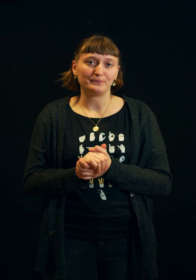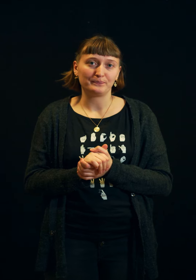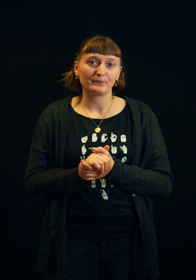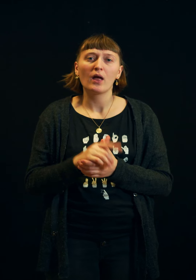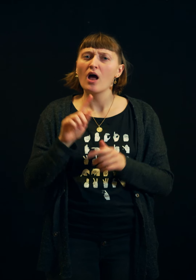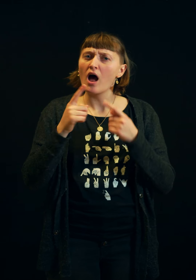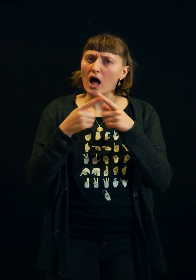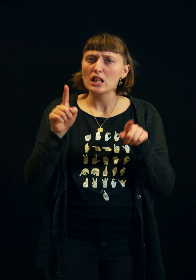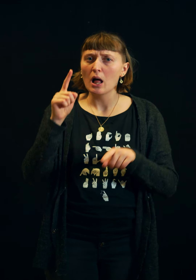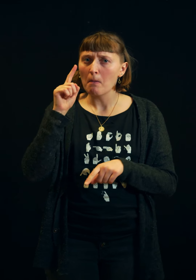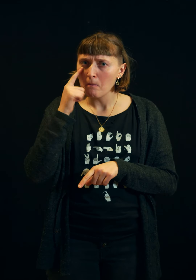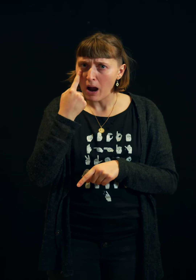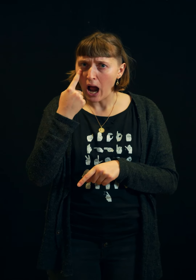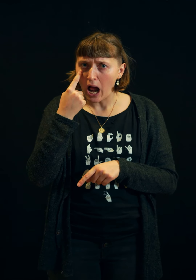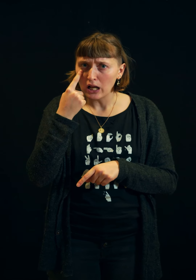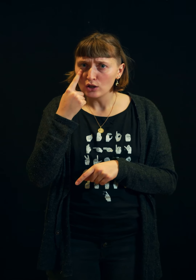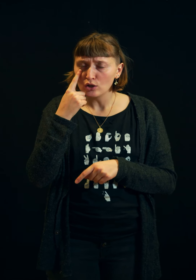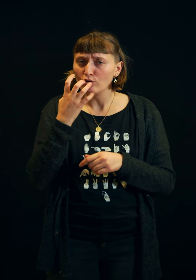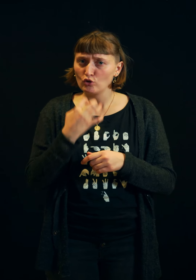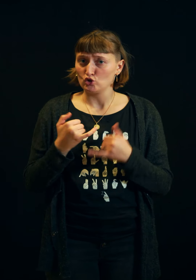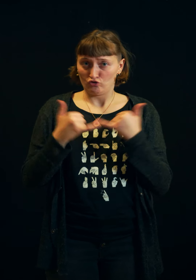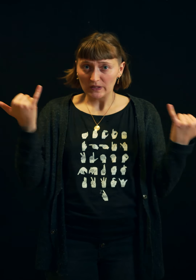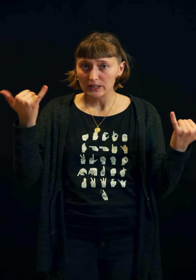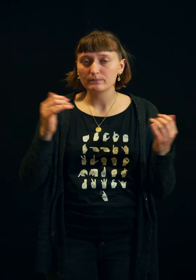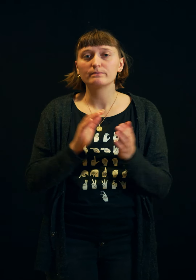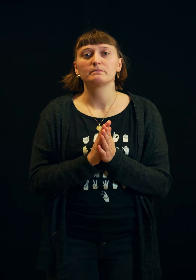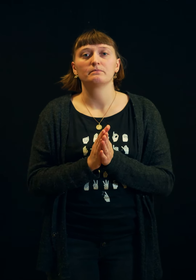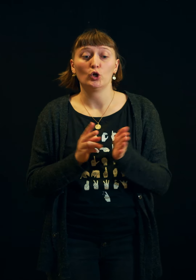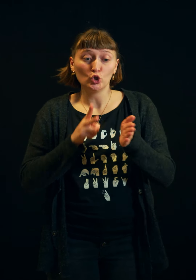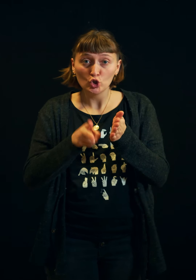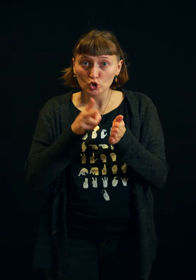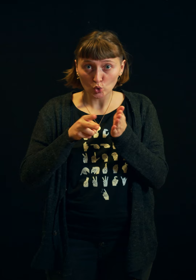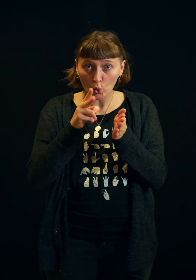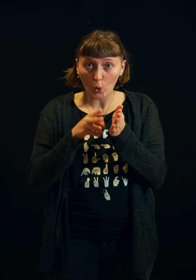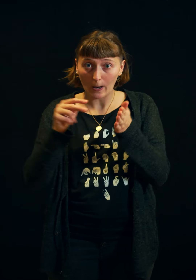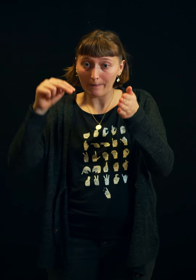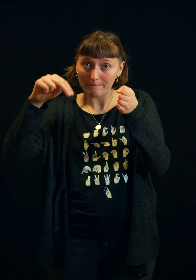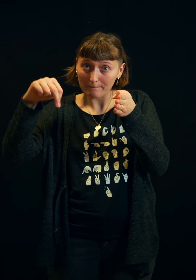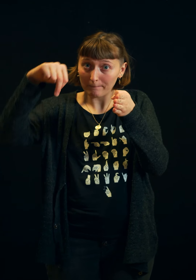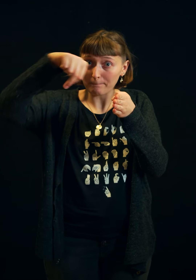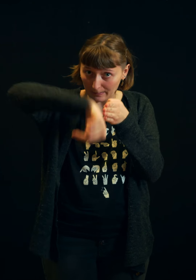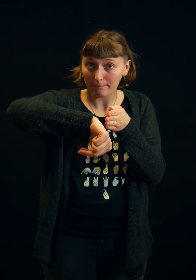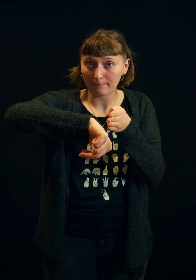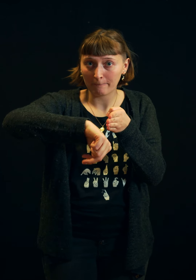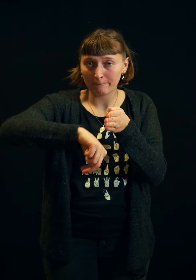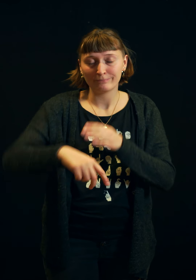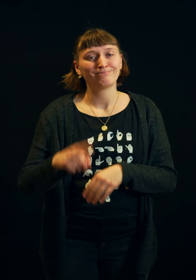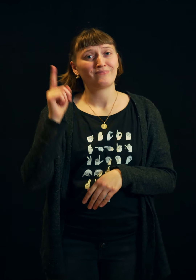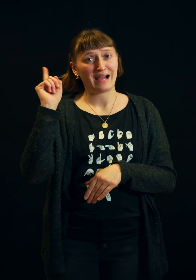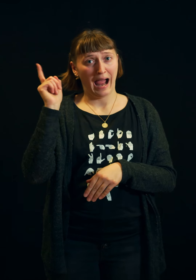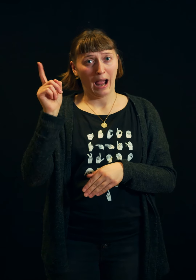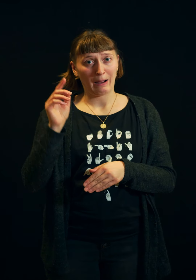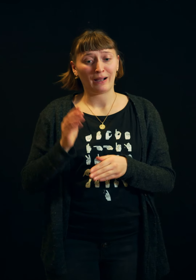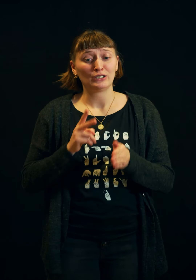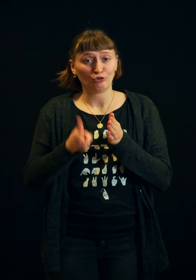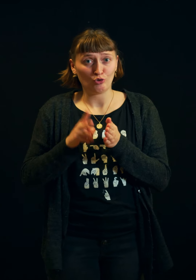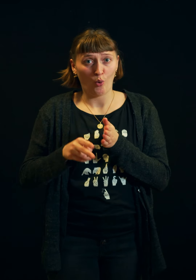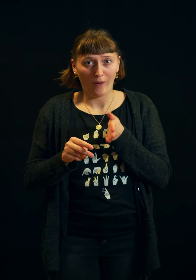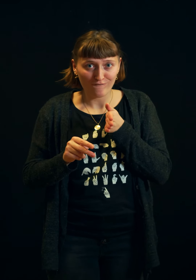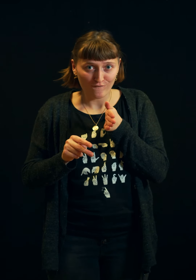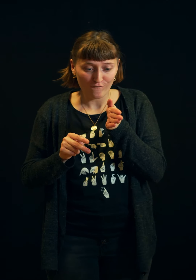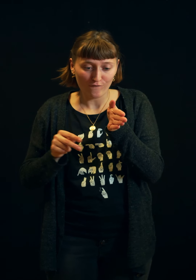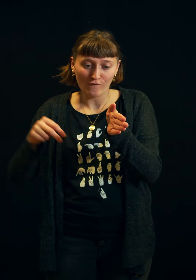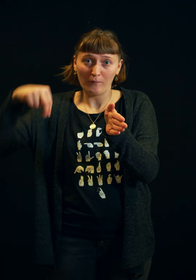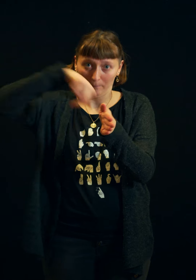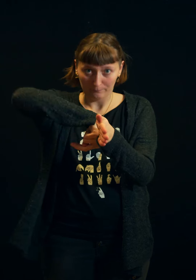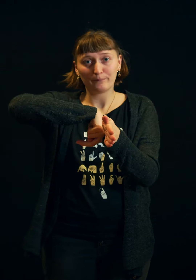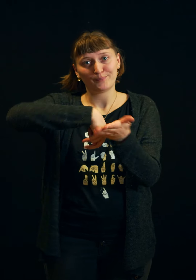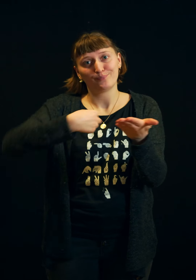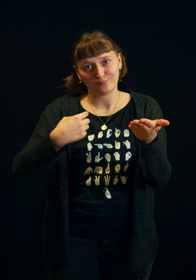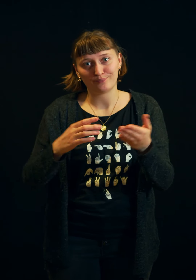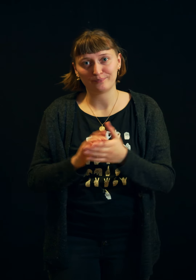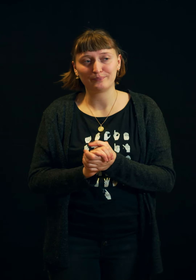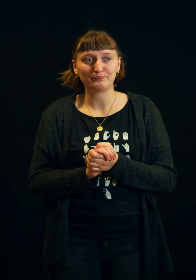Am Bahnhof tat er den nächsten, gar blinden Versuch, und er warf sich aufs Gleis, aber hinter den Zug.